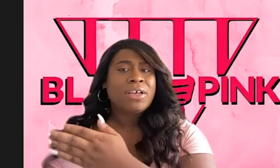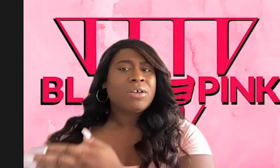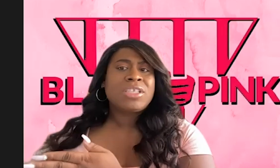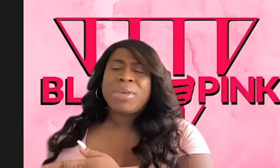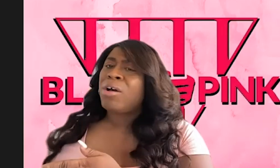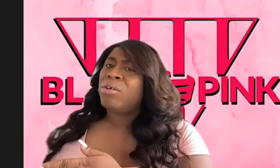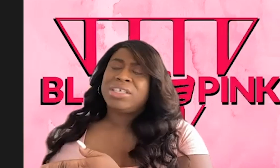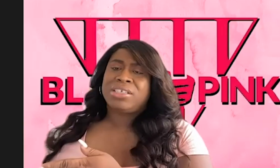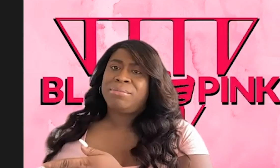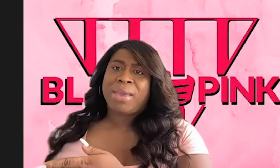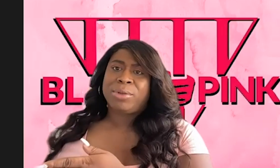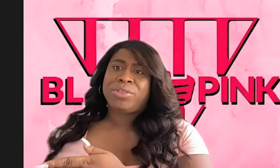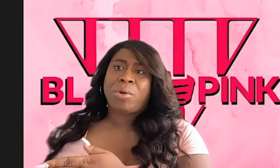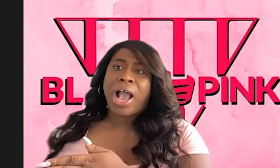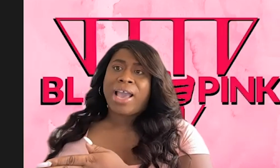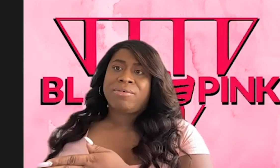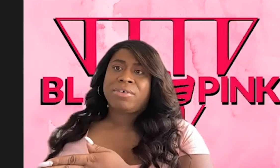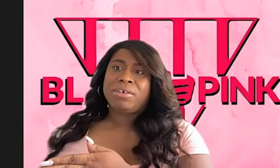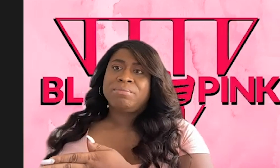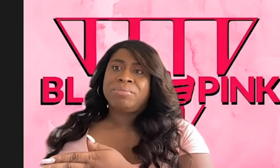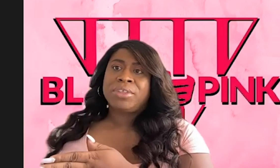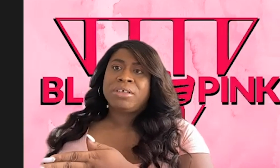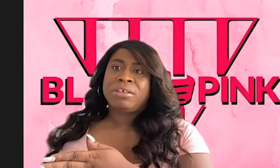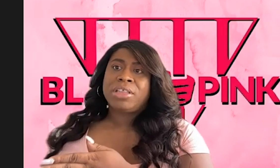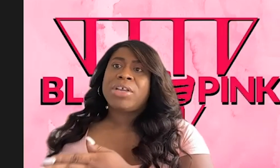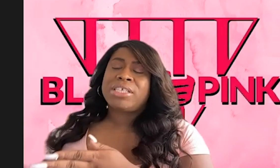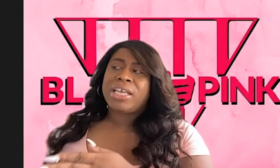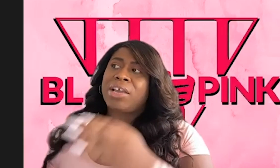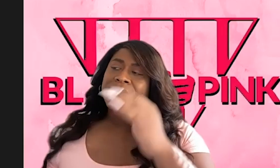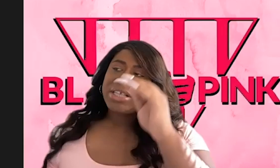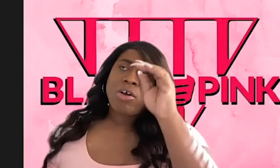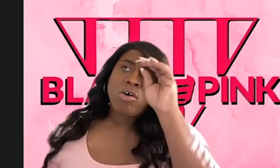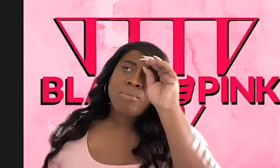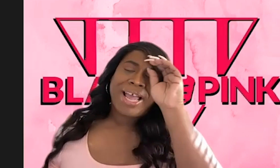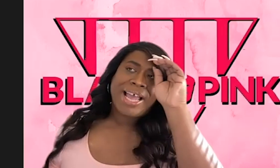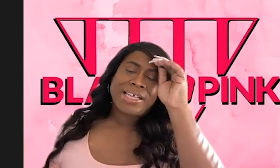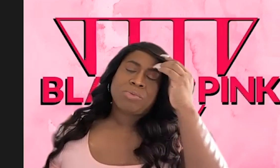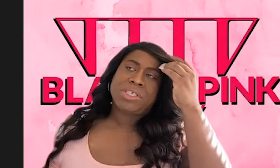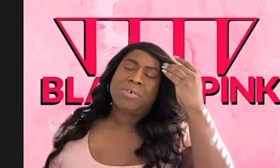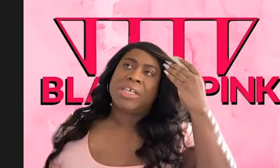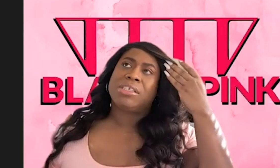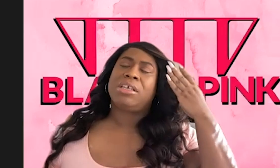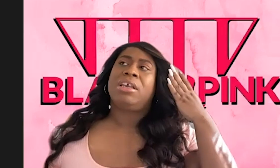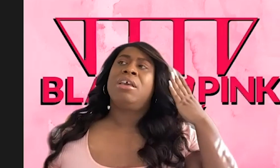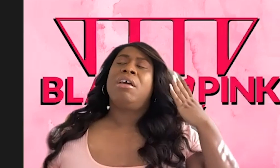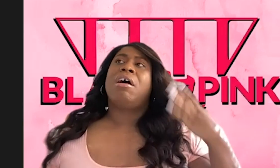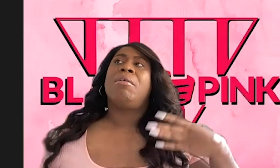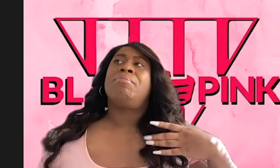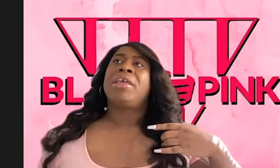Pero el objetivo final es poder prosperar. Hay una resiliencia de oro